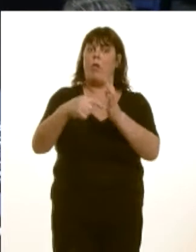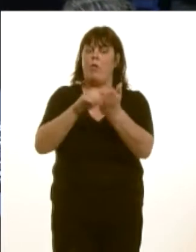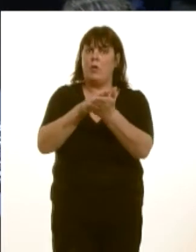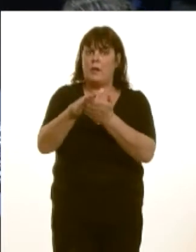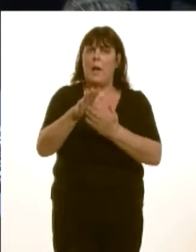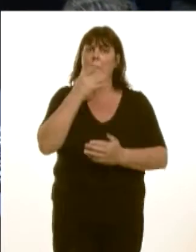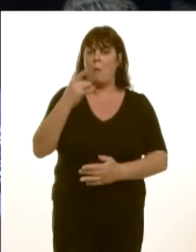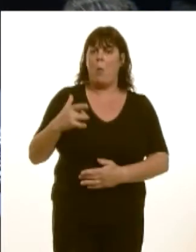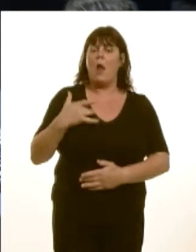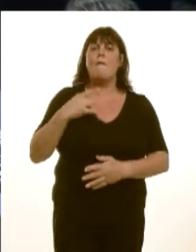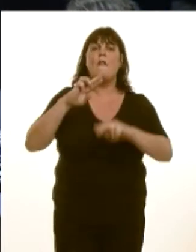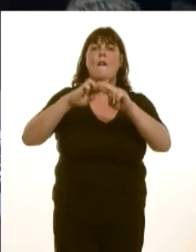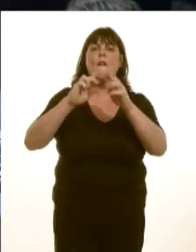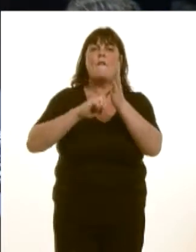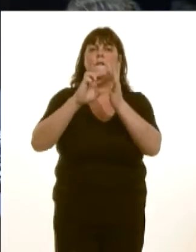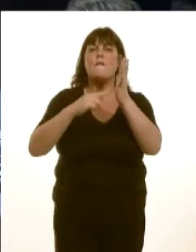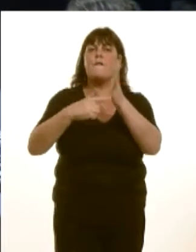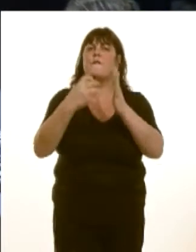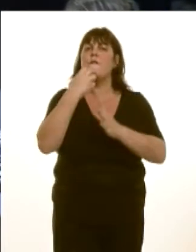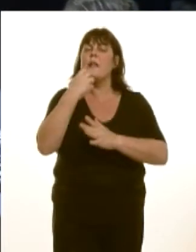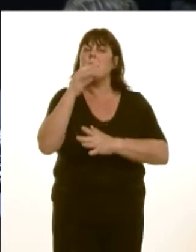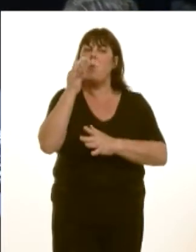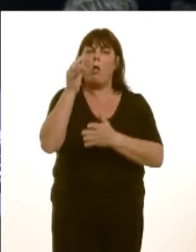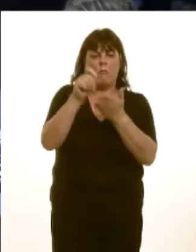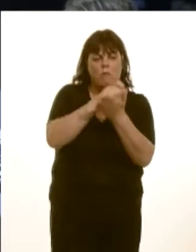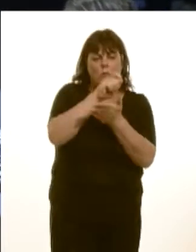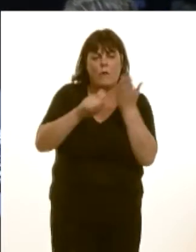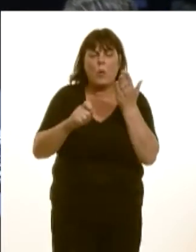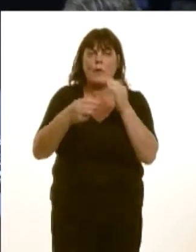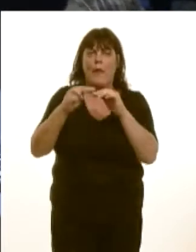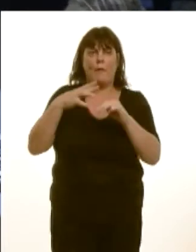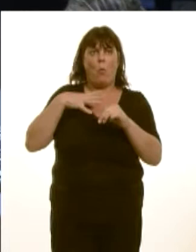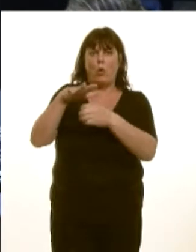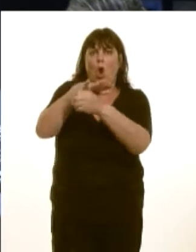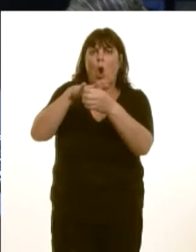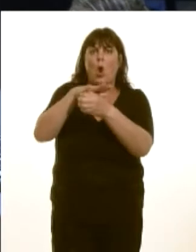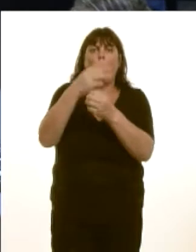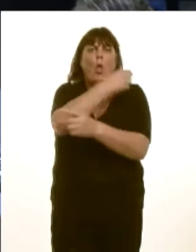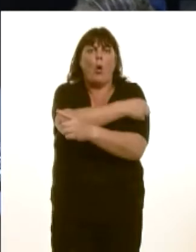i fod yn amhoblogaidd iawn yn lleol ac, yn ôl nifer o drigolion lleol, wedi arwain at ddirywiad mewn gwasanaeth.